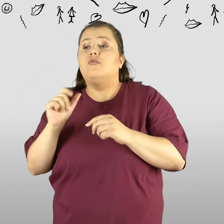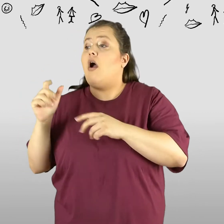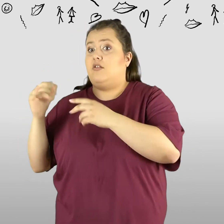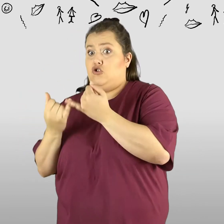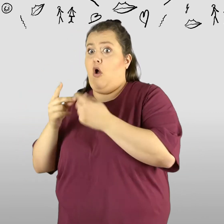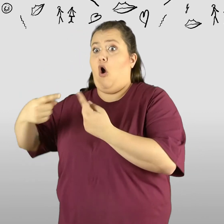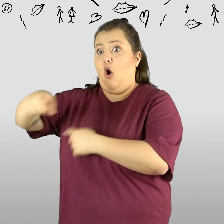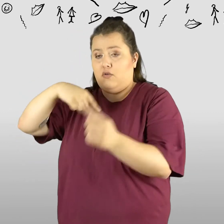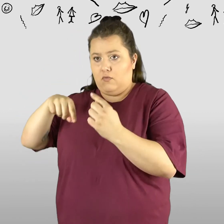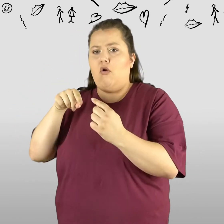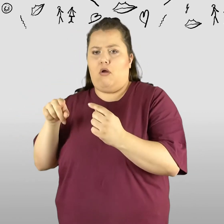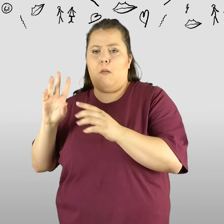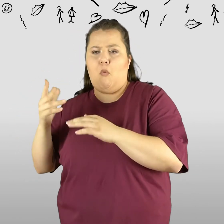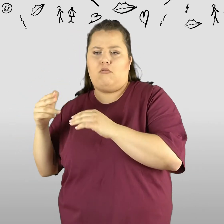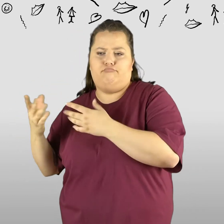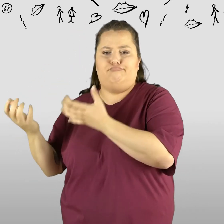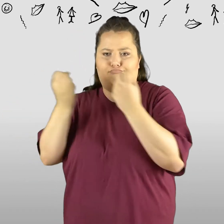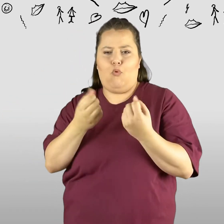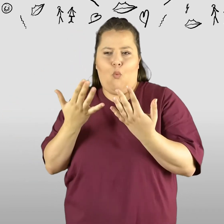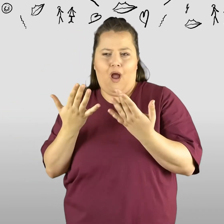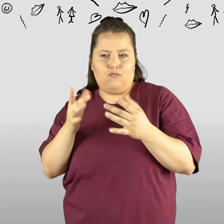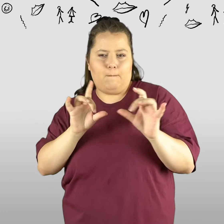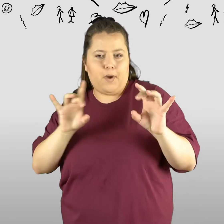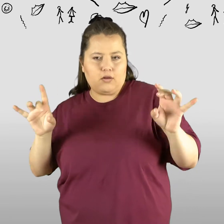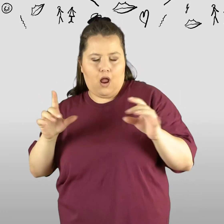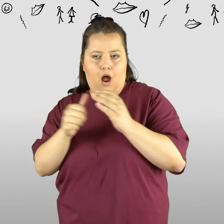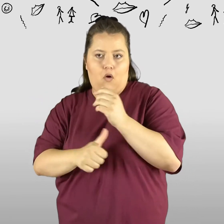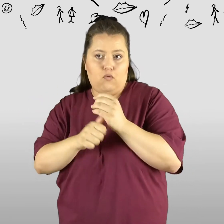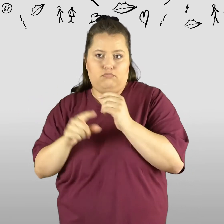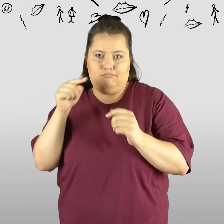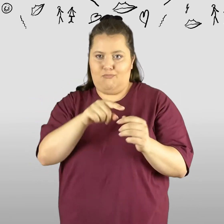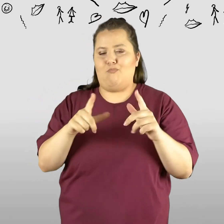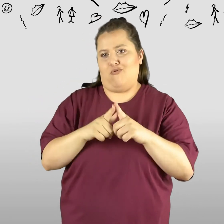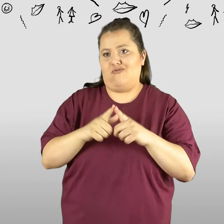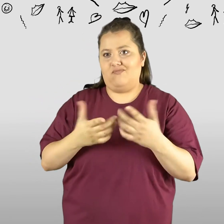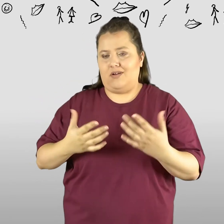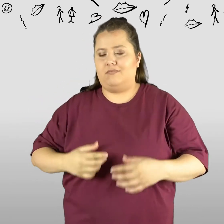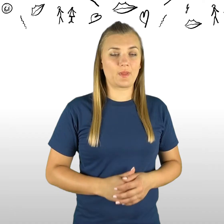żeby nie przenieść bakterii kałowych do pochwy.